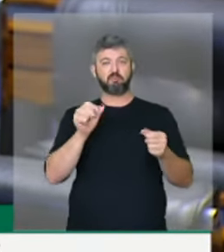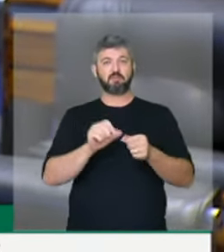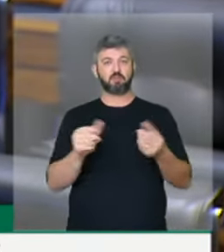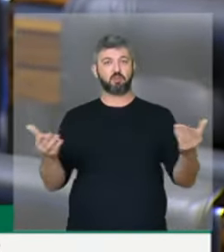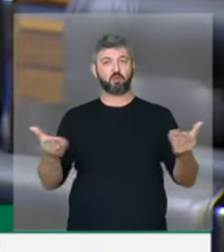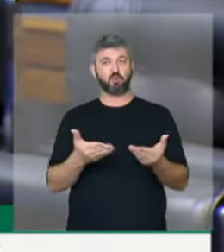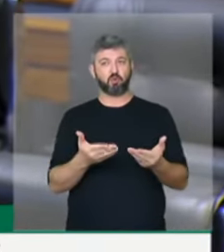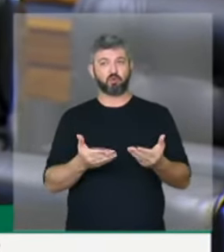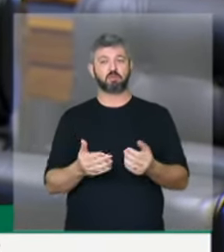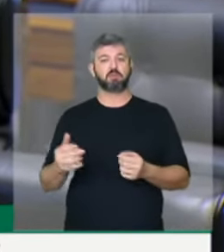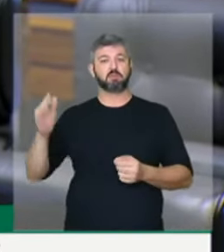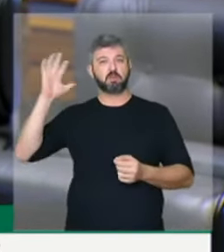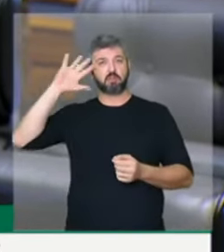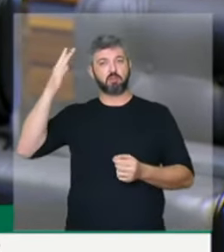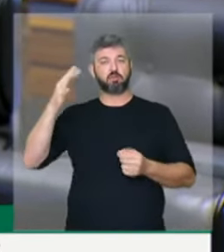HOJE.... SUPERANDO AS DEVER DIVERGÊNCIAS QUE PODEM